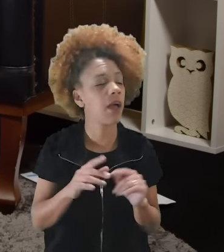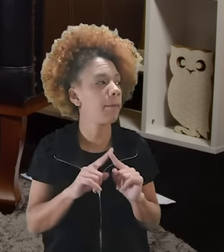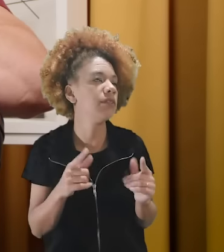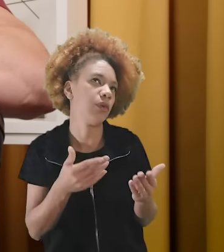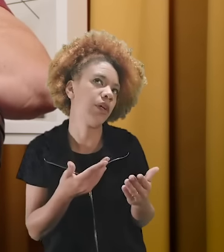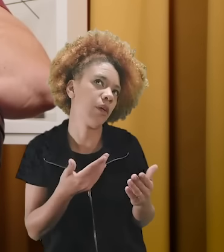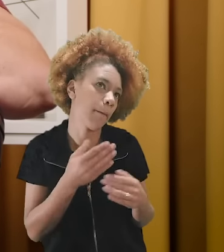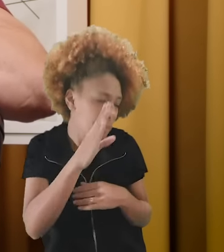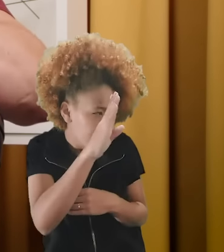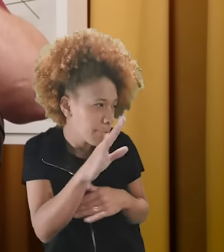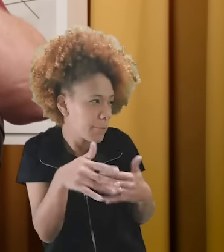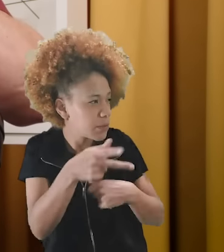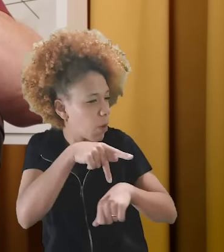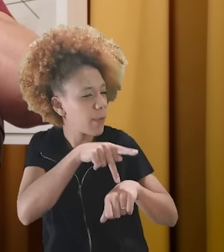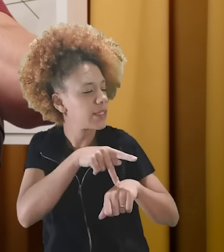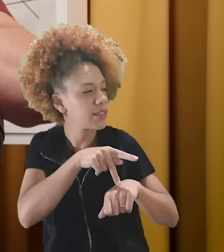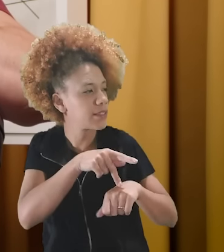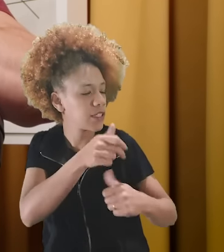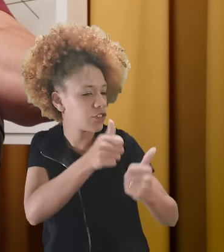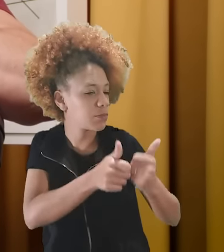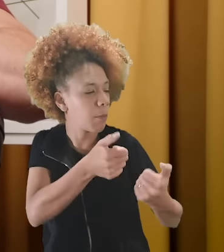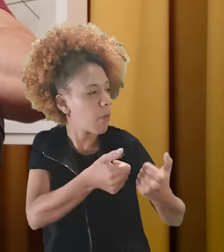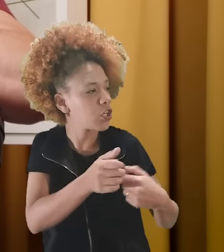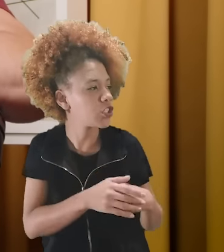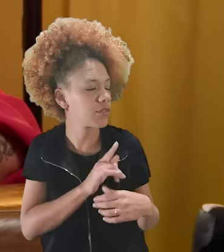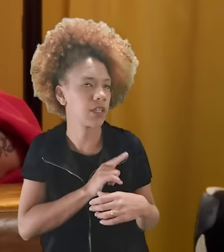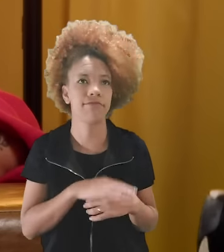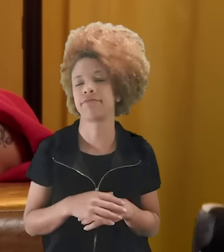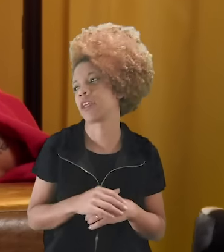Qual que é o Ah isso que eu ia falar qual que é o principal país assim de e esports que tem China